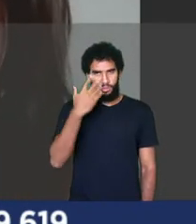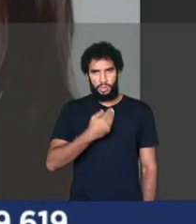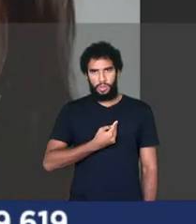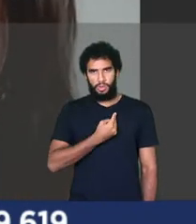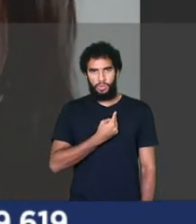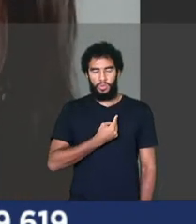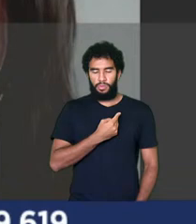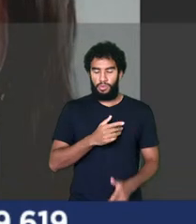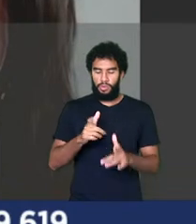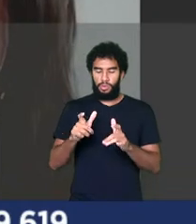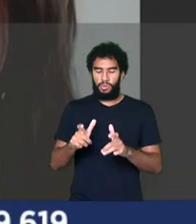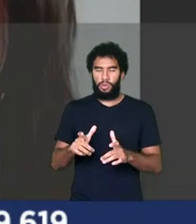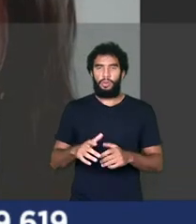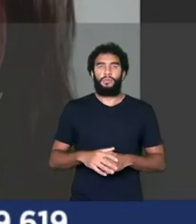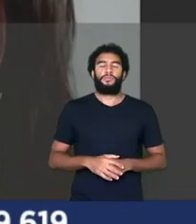QUANTIDADE DE HABITANTES, NOS TERRITÓRIOS. E TAMBÉM TEM O